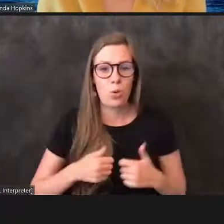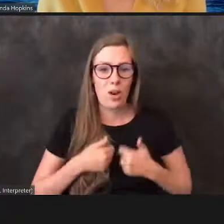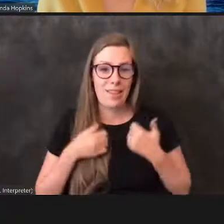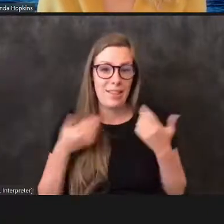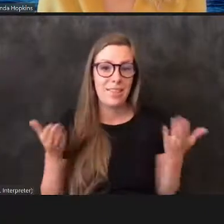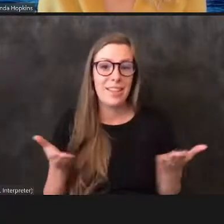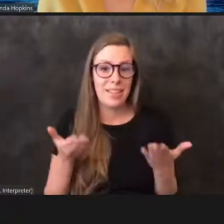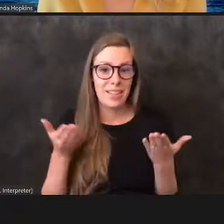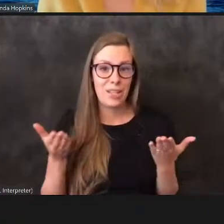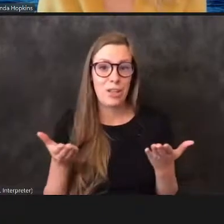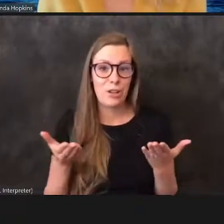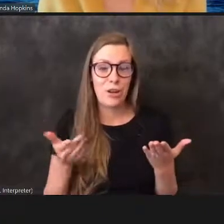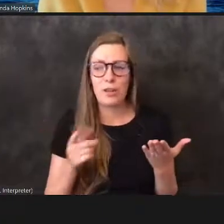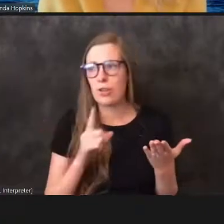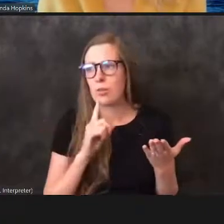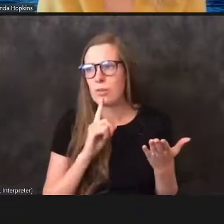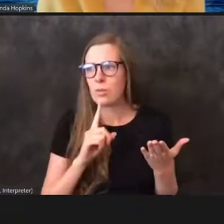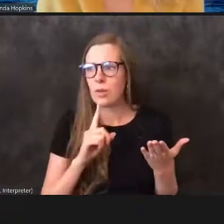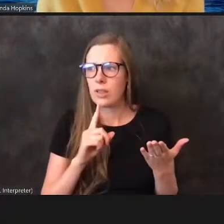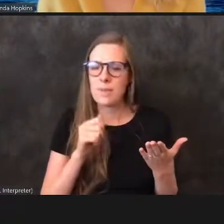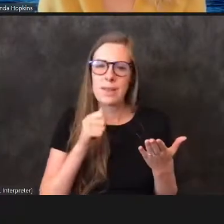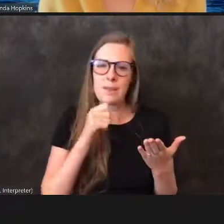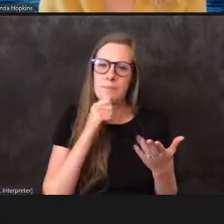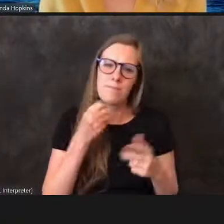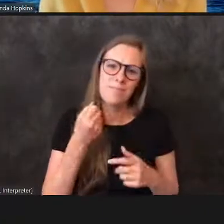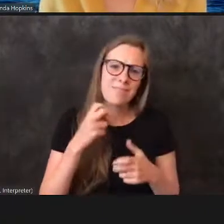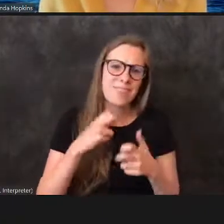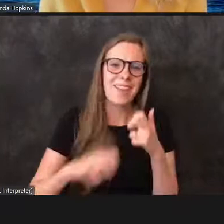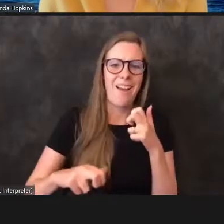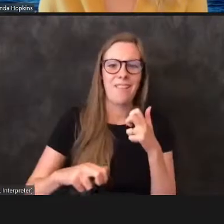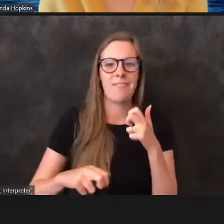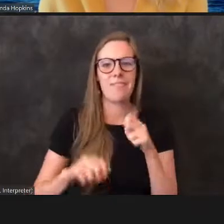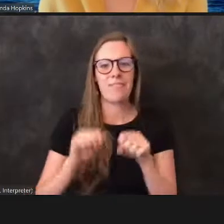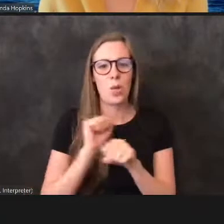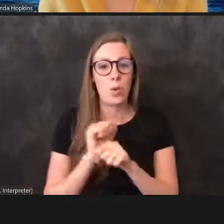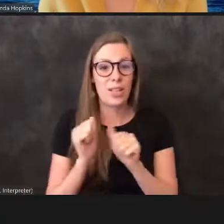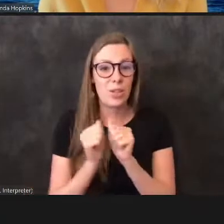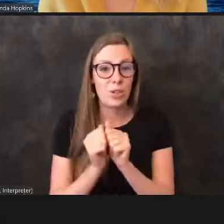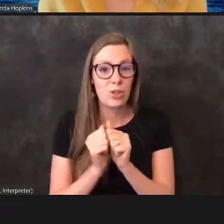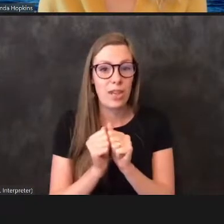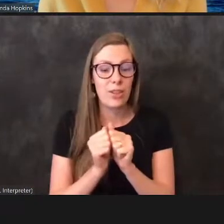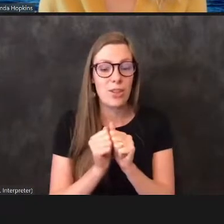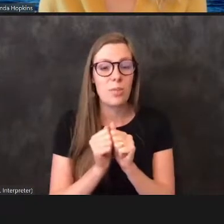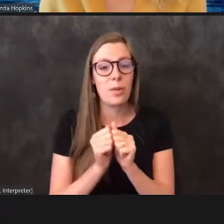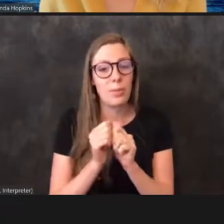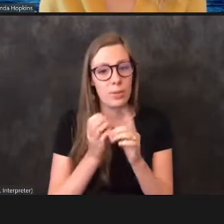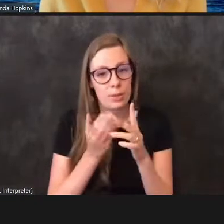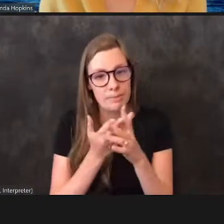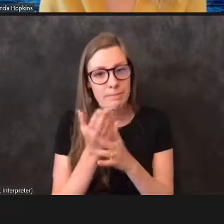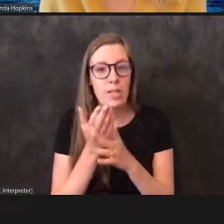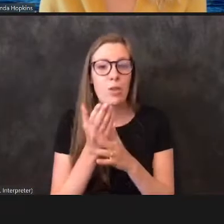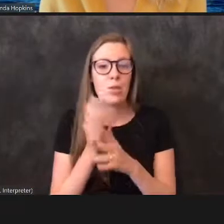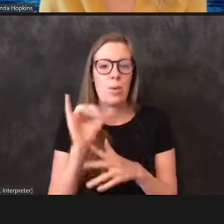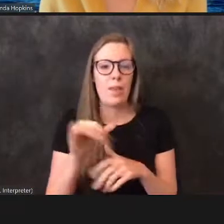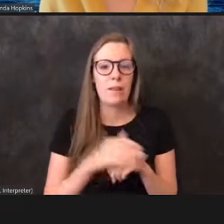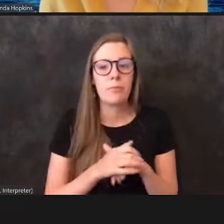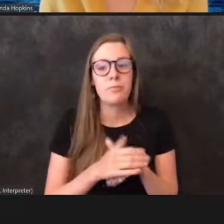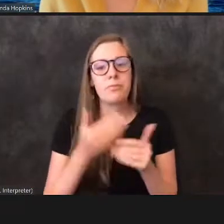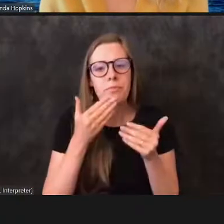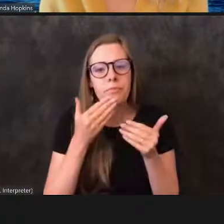viven aquí en este condado que sean tan resilientes increíblemente. Y vamos a atravesar esta pandemia todos juntos.